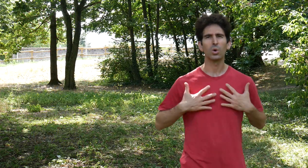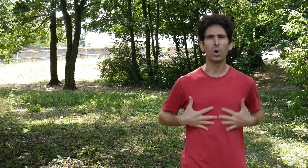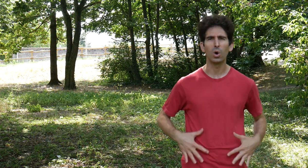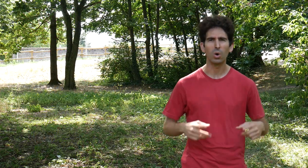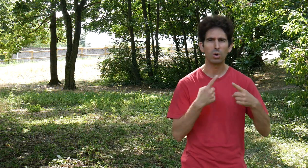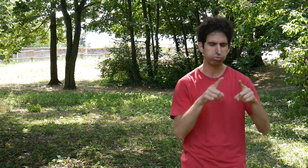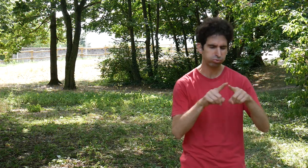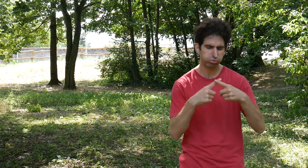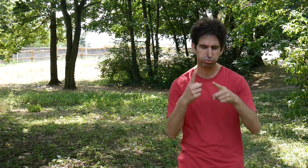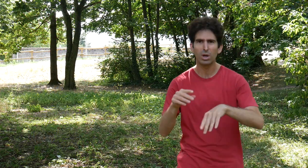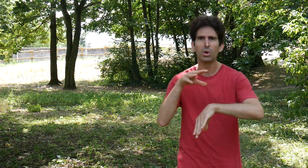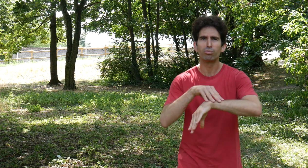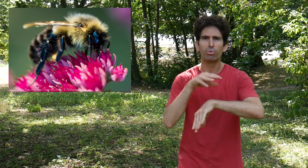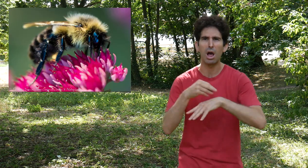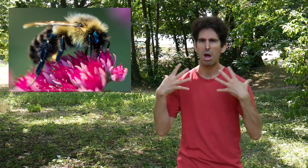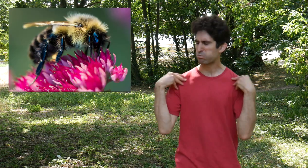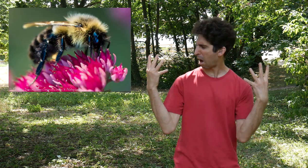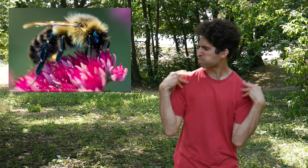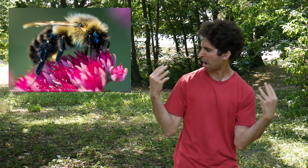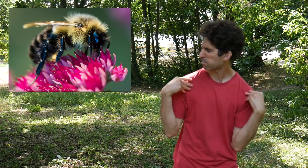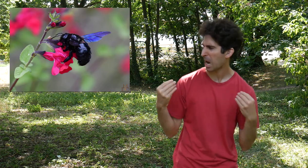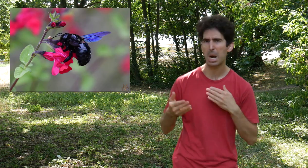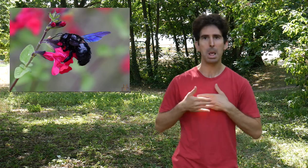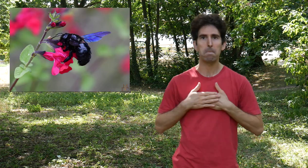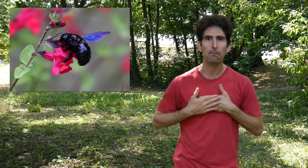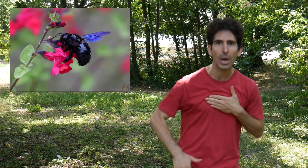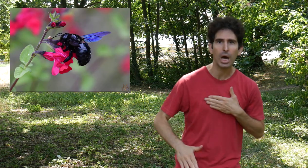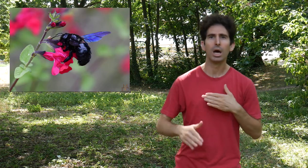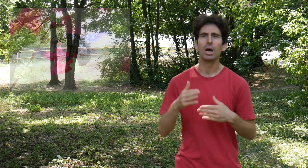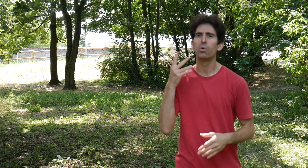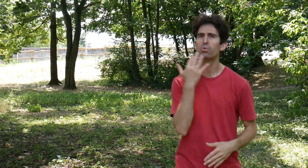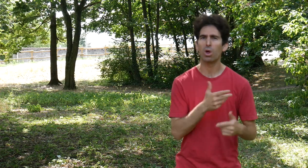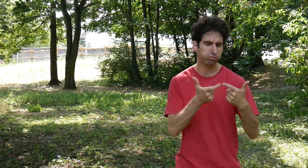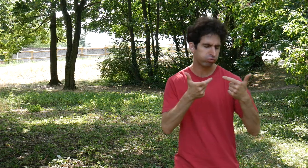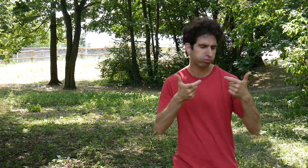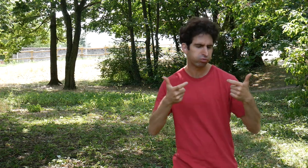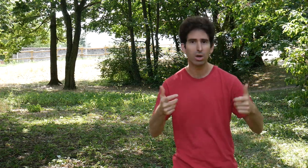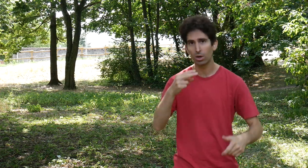Leurs corps sont différents : très poilus ou glabres. Avec des couleurs variées :